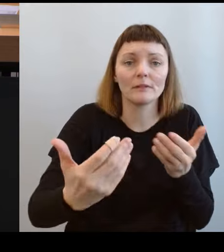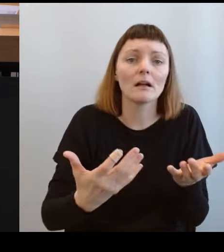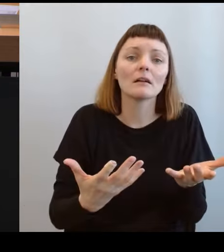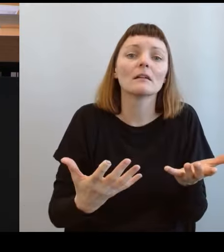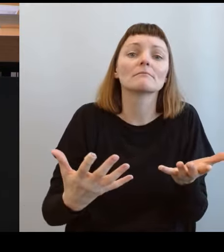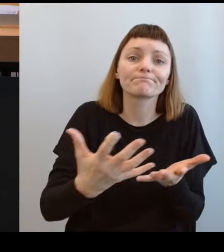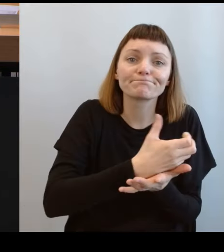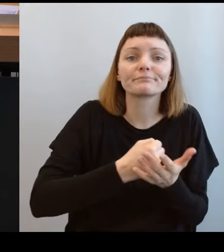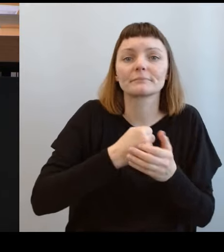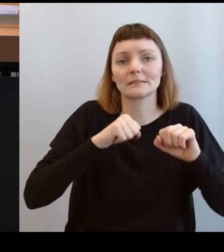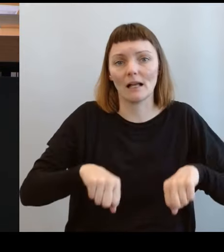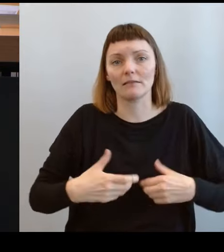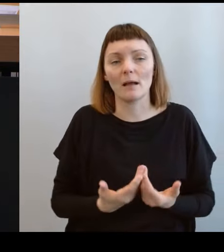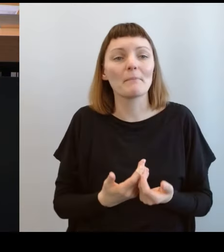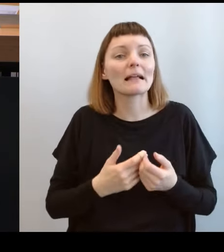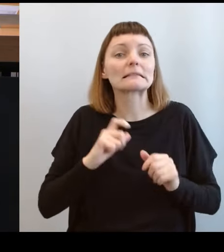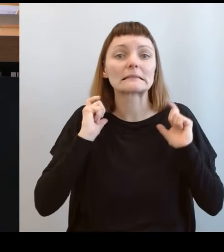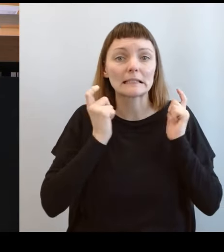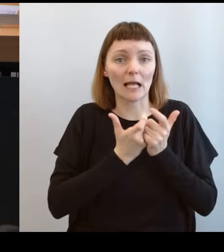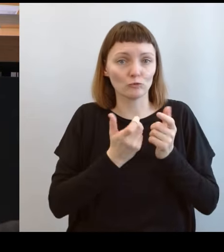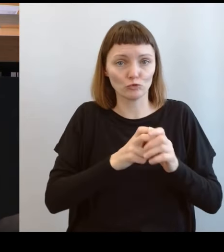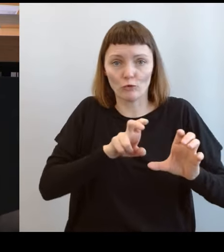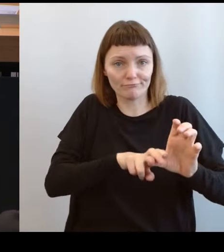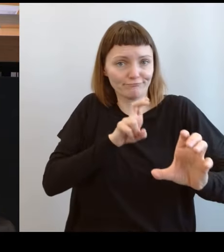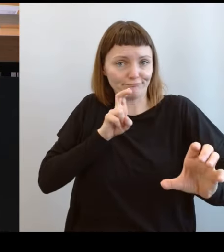Da sind wir schon in der neuen Legislatur. Das heißt, der Senat hat es gar nicht mehr in der Hand.